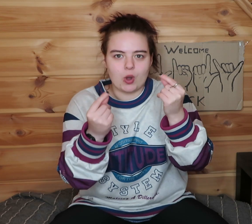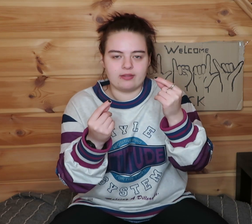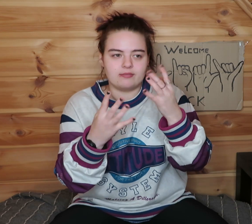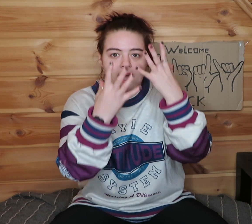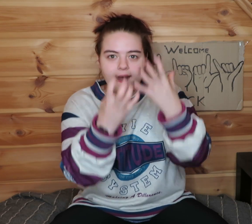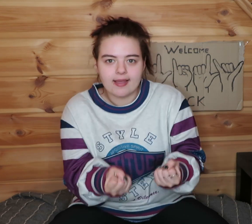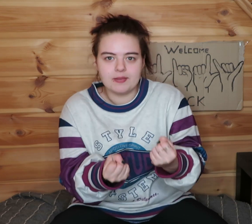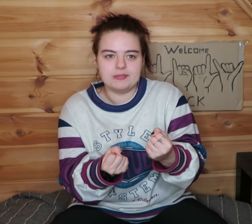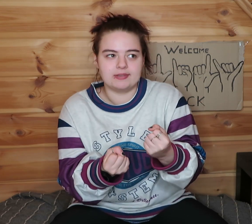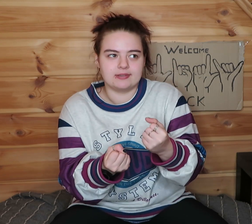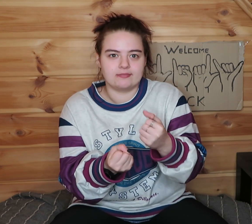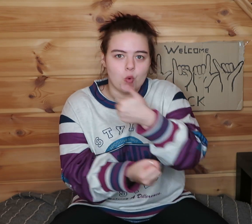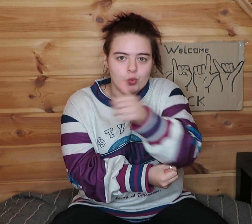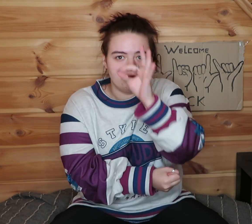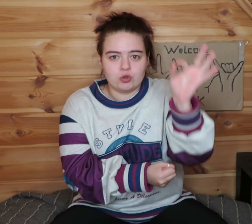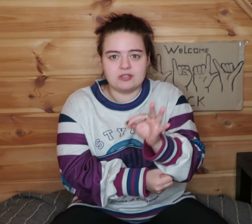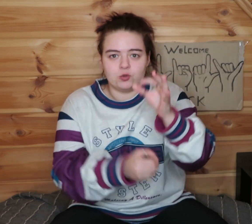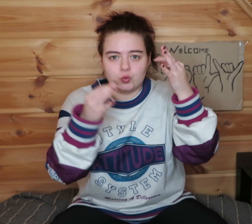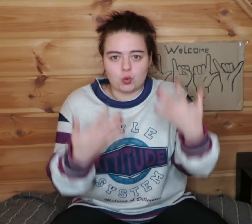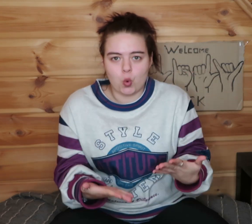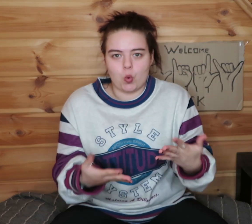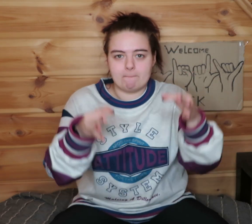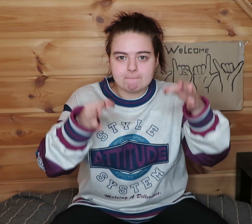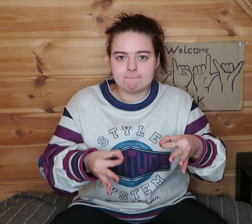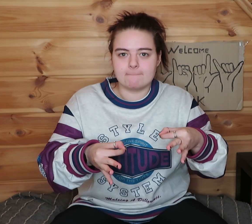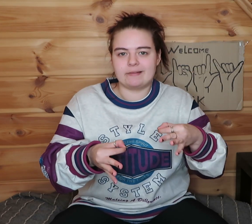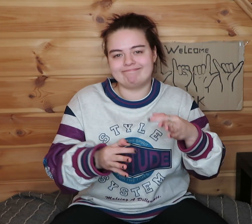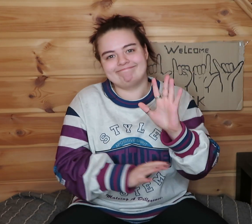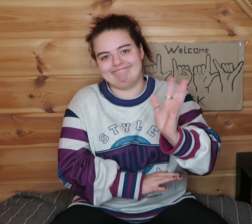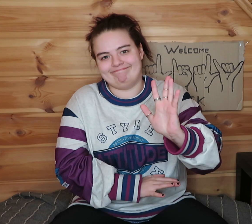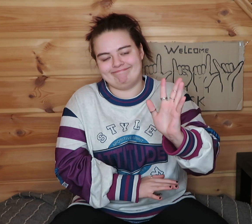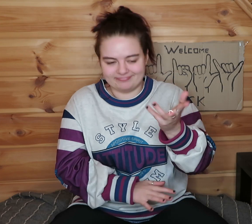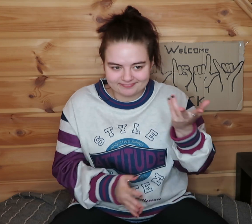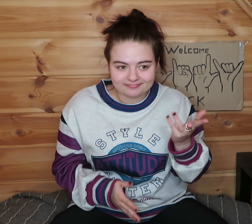Das bedeutet auch, dass das Ergebnis der Umfrage varriieren kann.